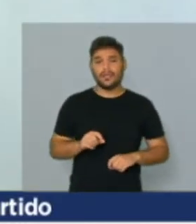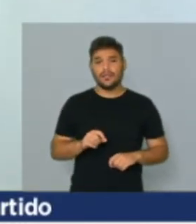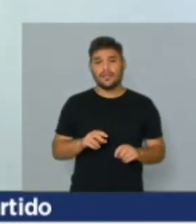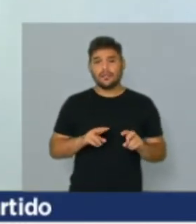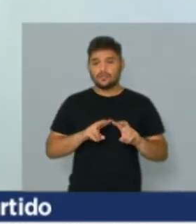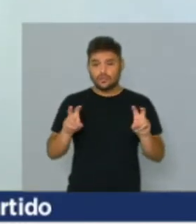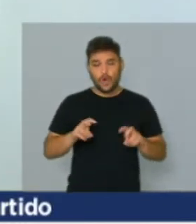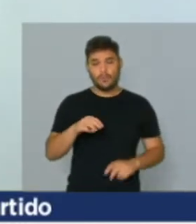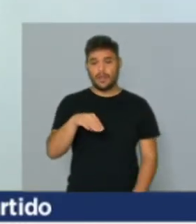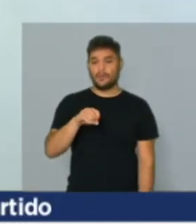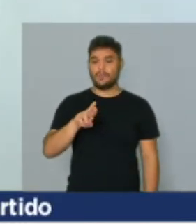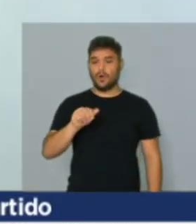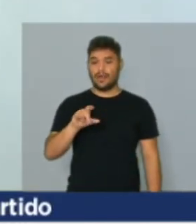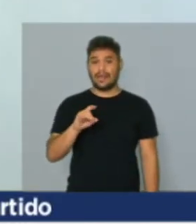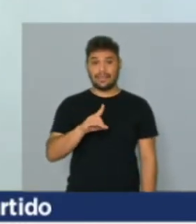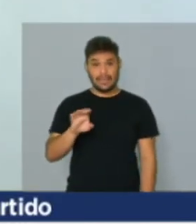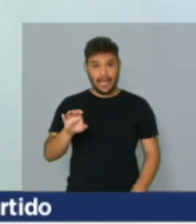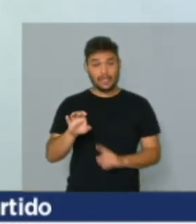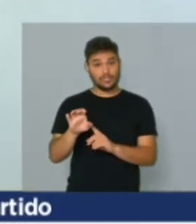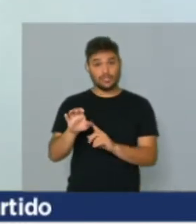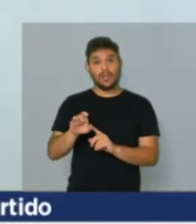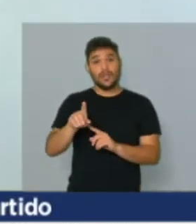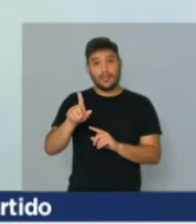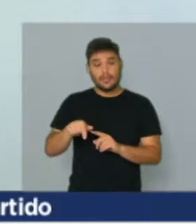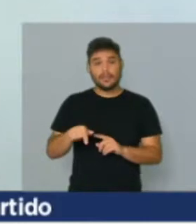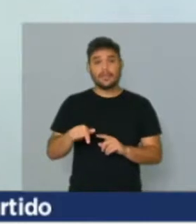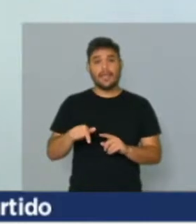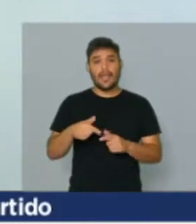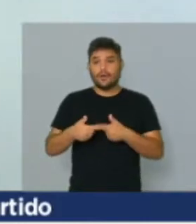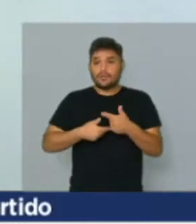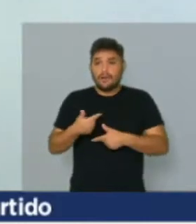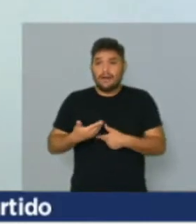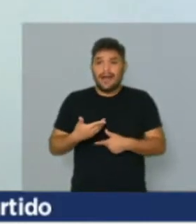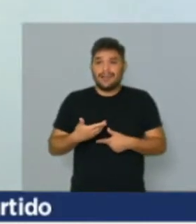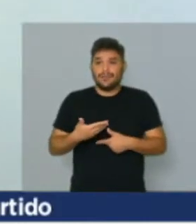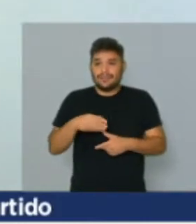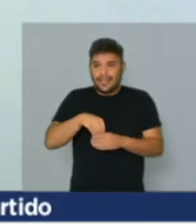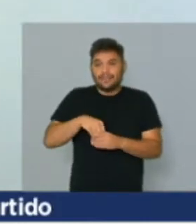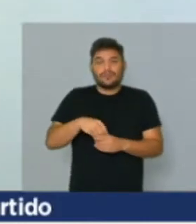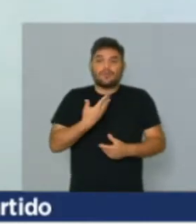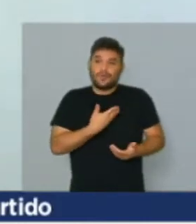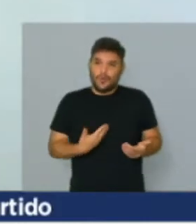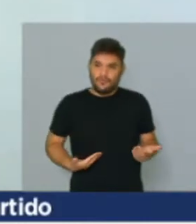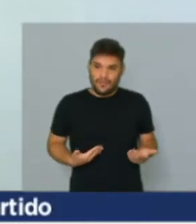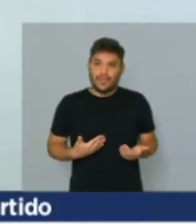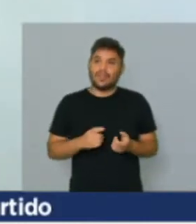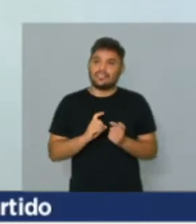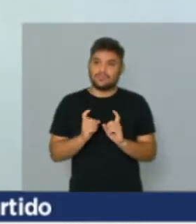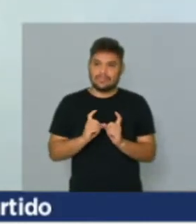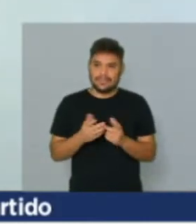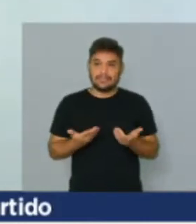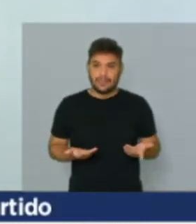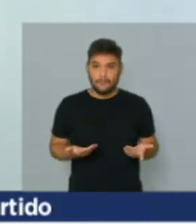REGE TAMBÉM A ATIVIDADE DA ADMINISTRAÇÃO PÚBLICA. É NECESSÁRIO O ESCLARECIMENTO DO QUE É QUE COLOCA LÁ FORA DO PAÍS OS SERVIDORES, POIS